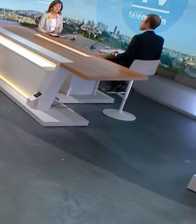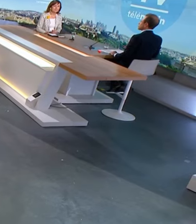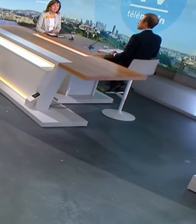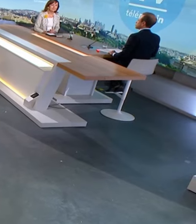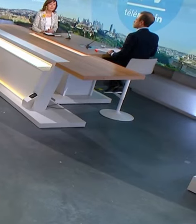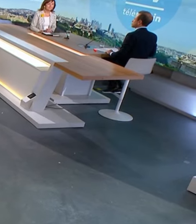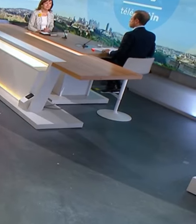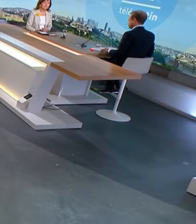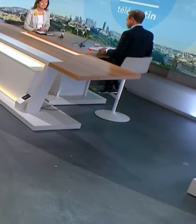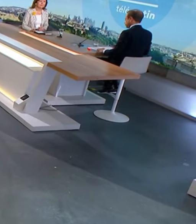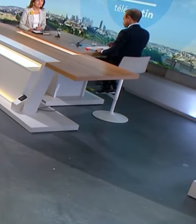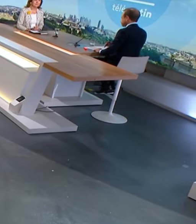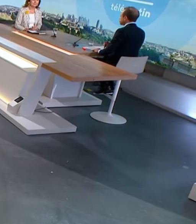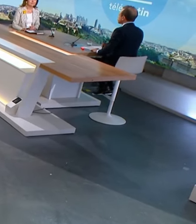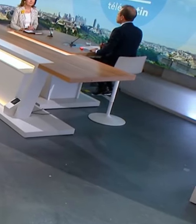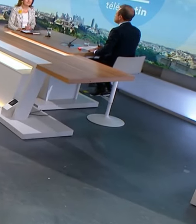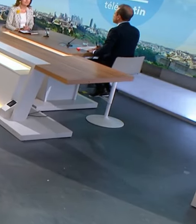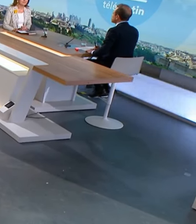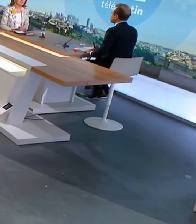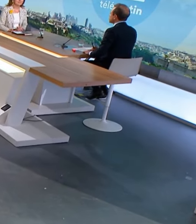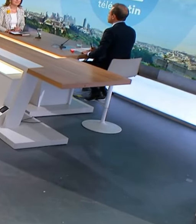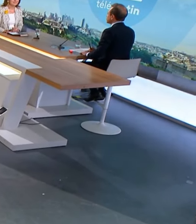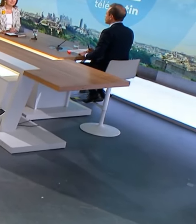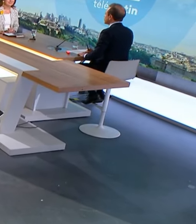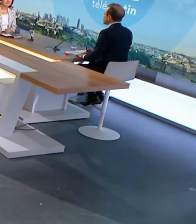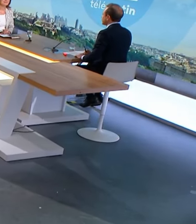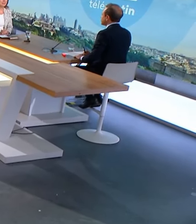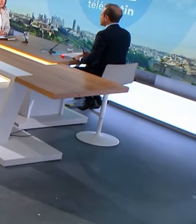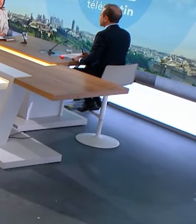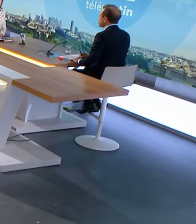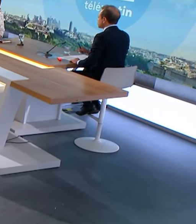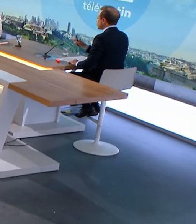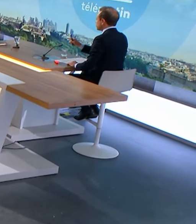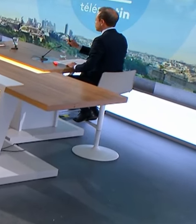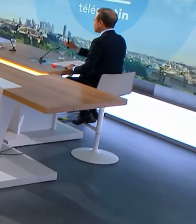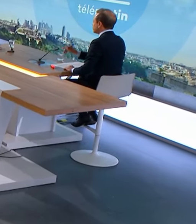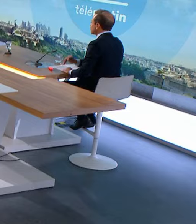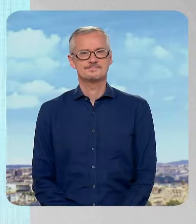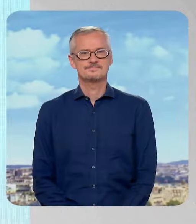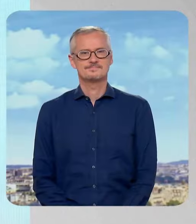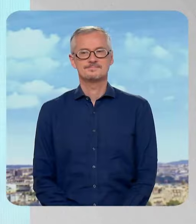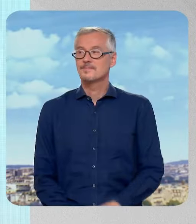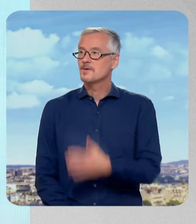On n'a pas les géants du Web en Europe,